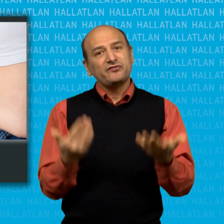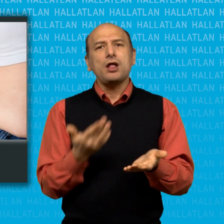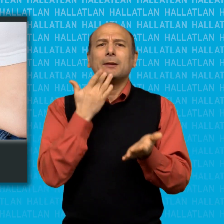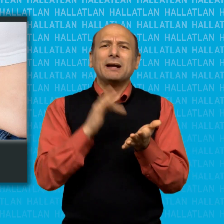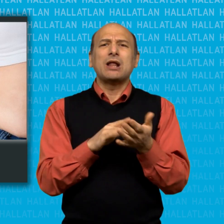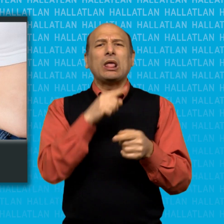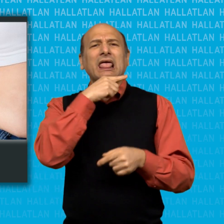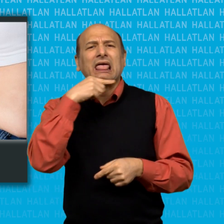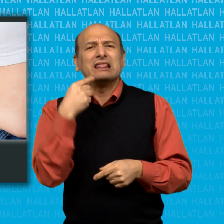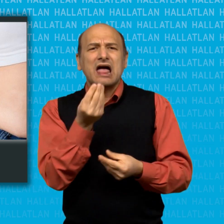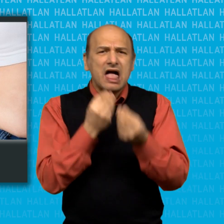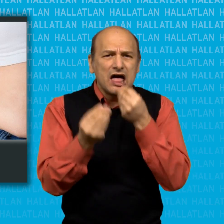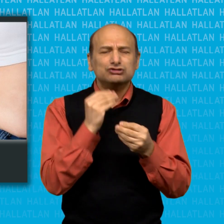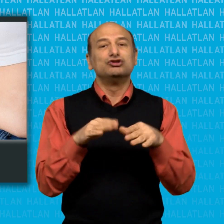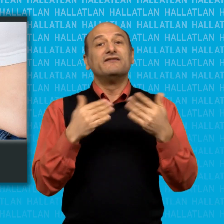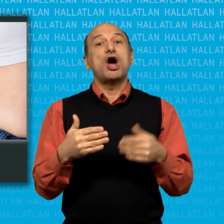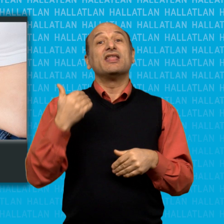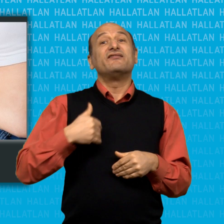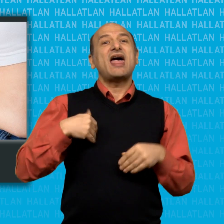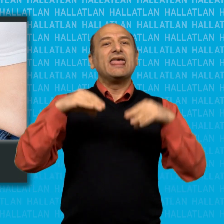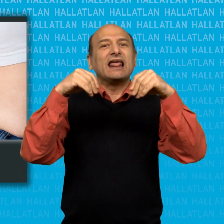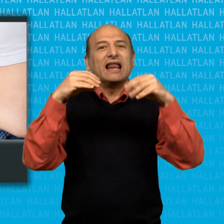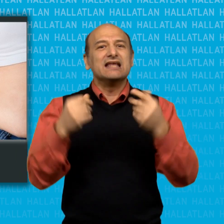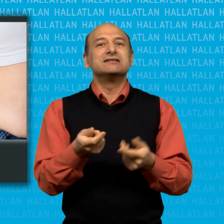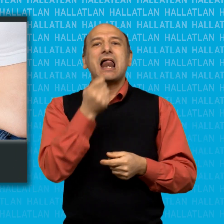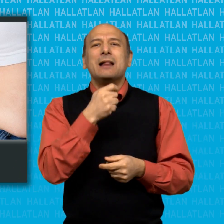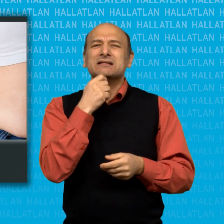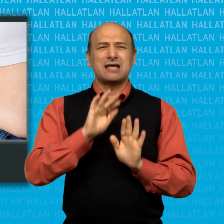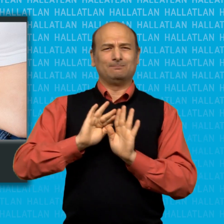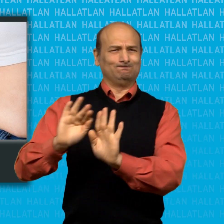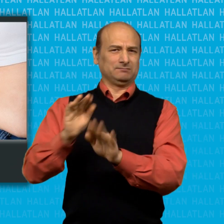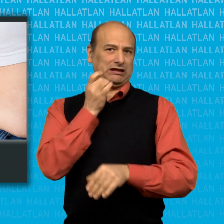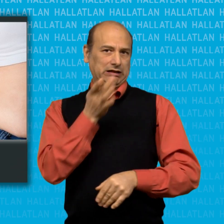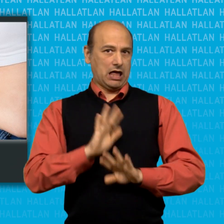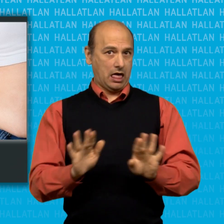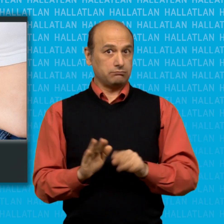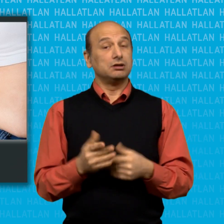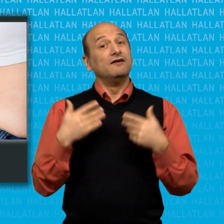Érdemes például kerülni a cukrozott és a fehér liszttel készülő élelmiszereket,